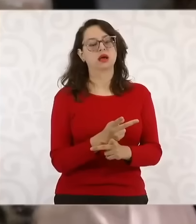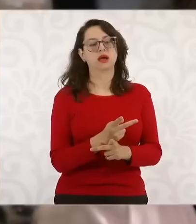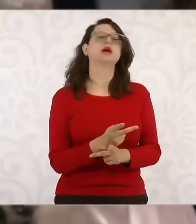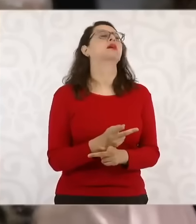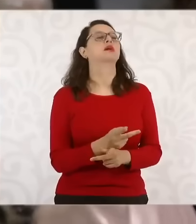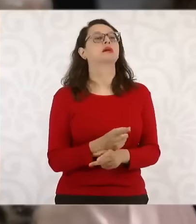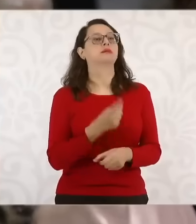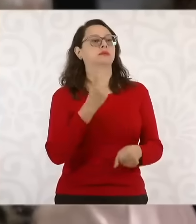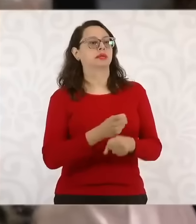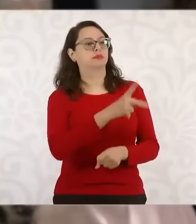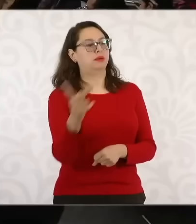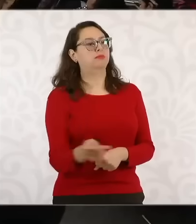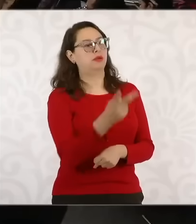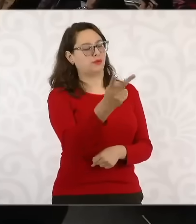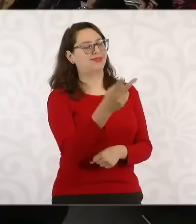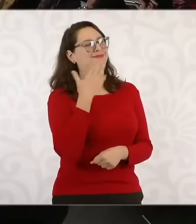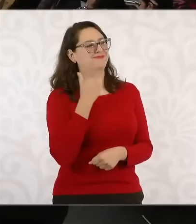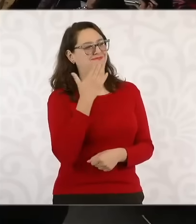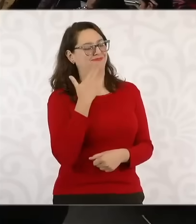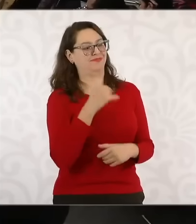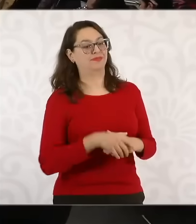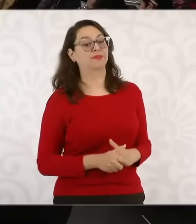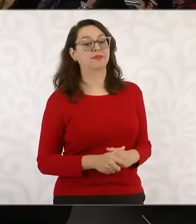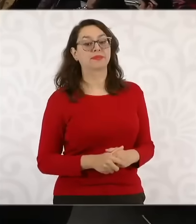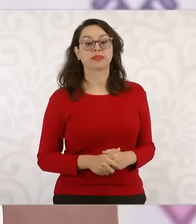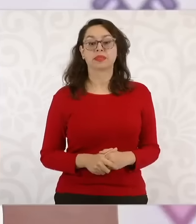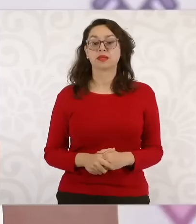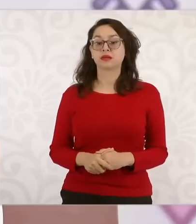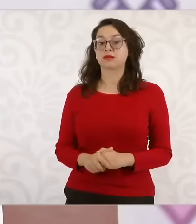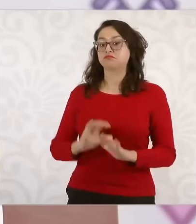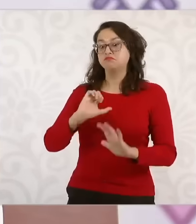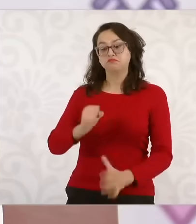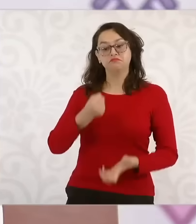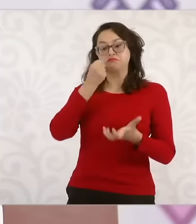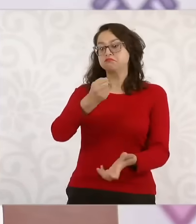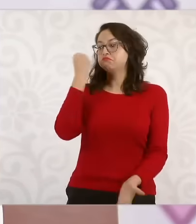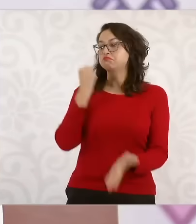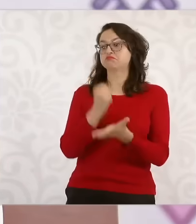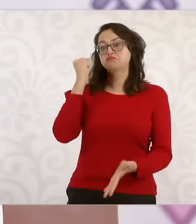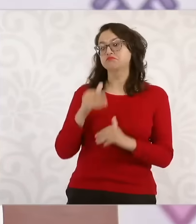primer preguntas es tan amable. En el presupuesto público están los recursos destinados. Vamos a